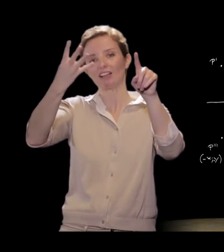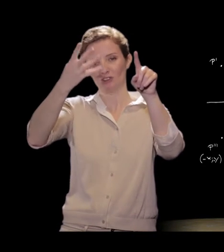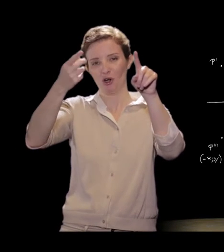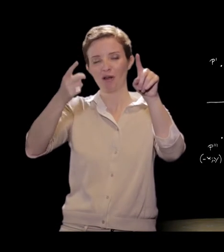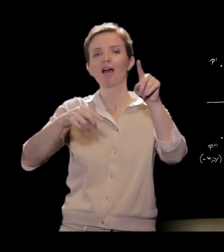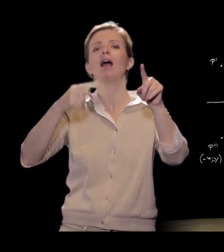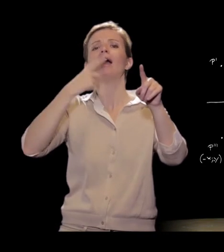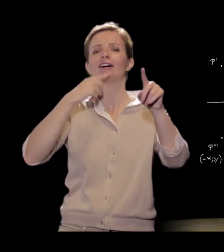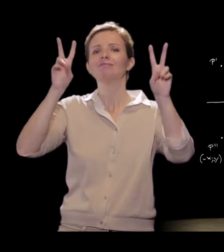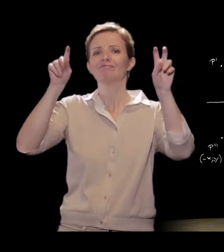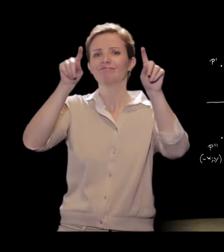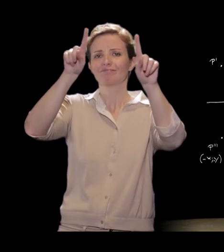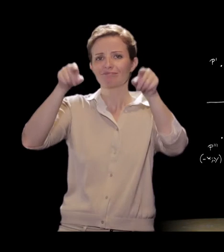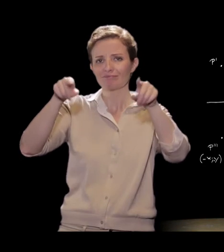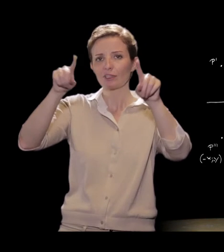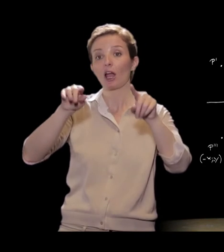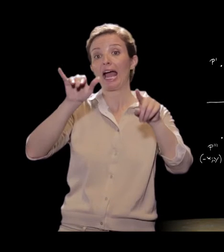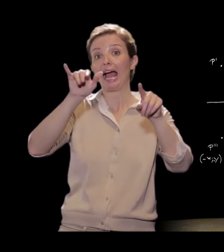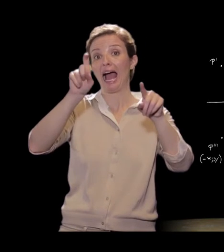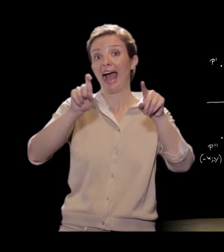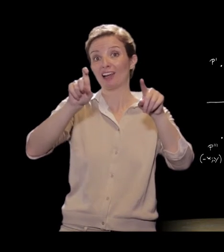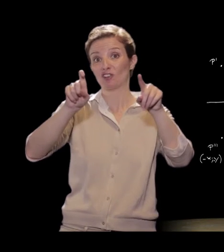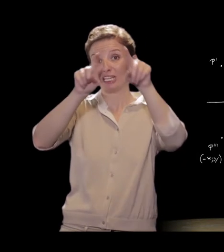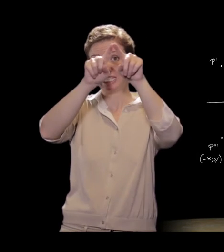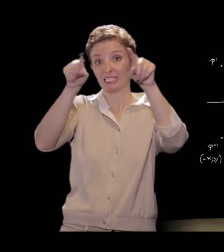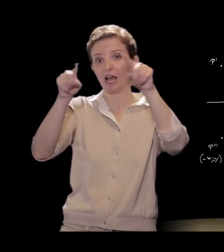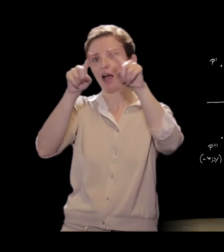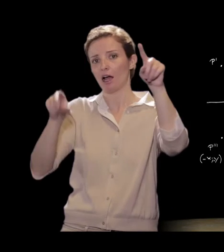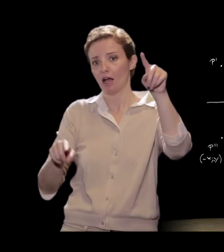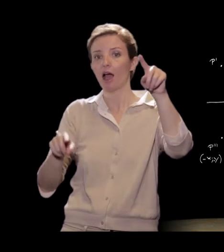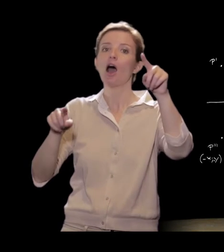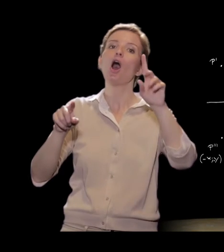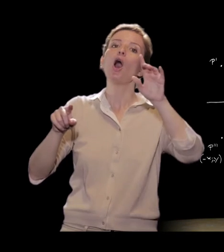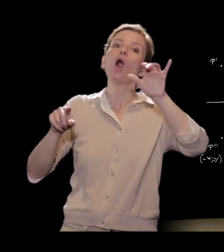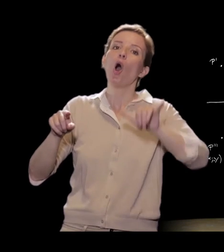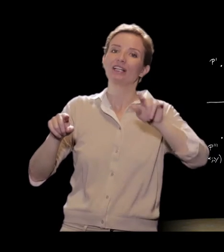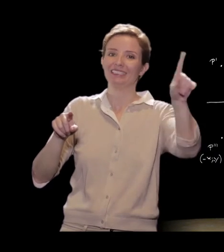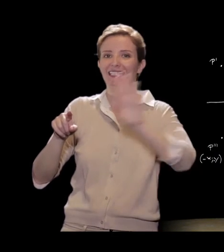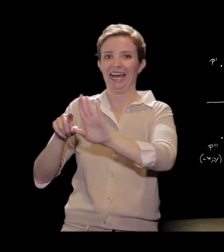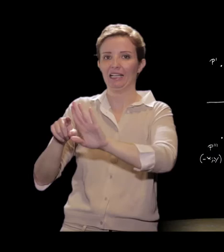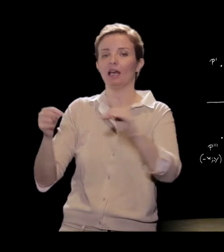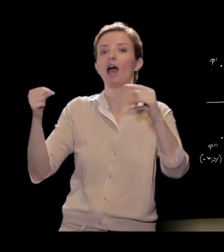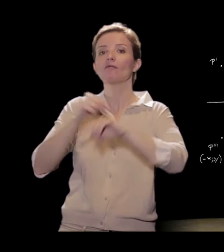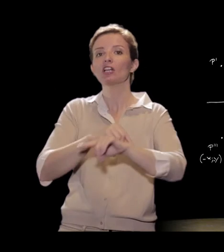che avrà come ascissa l'ordinata del punto P e come ordinata l'ascissa del punto P.